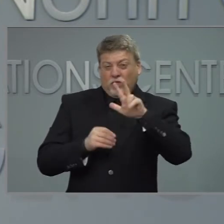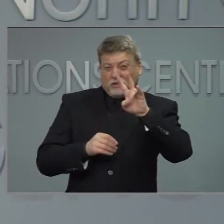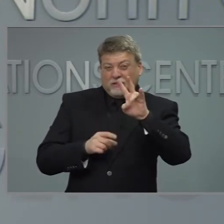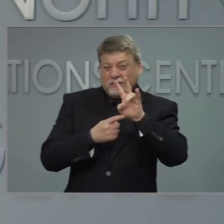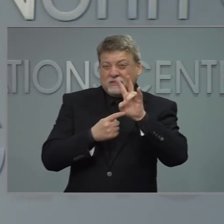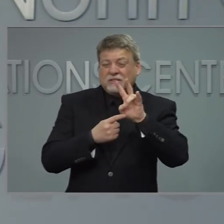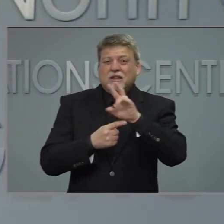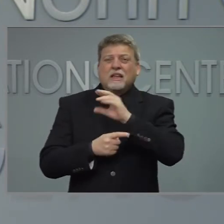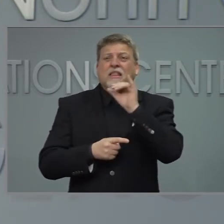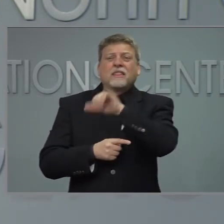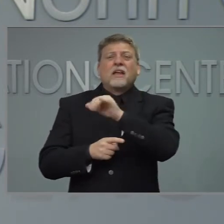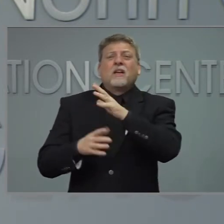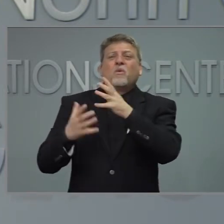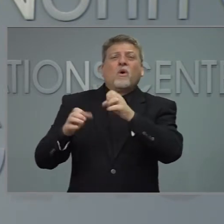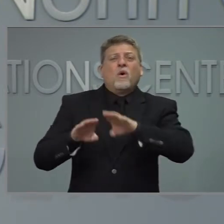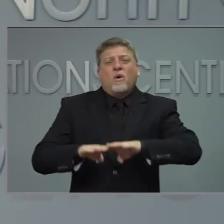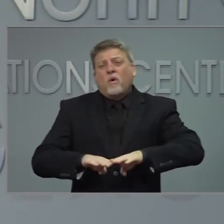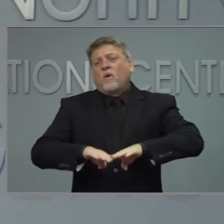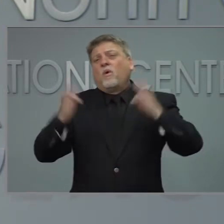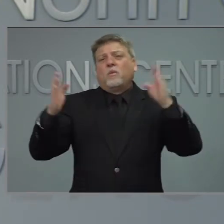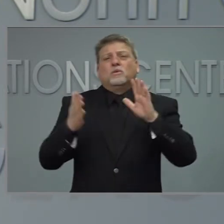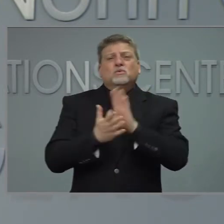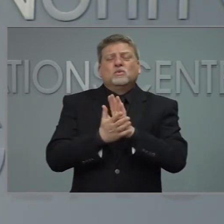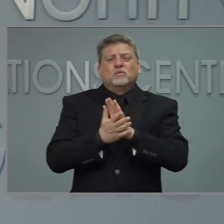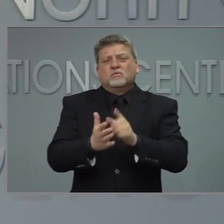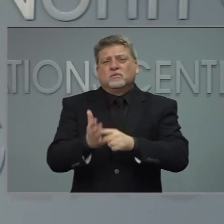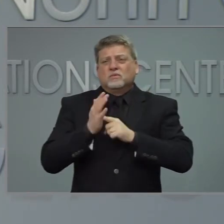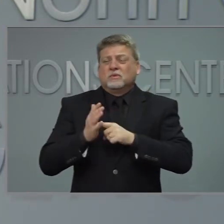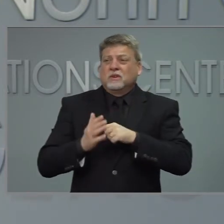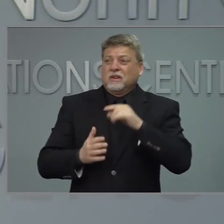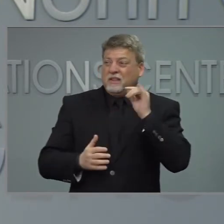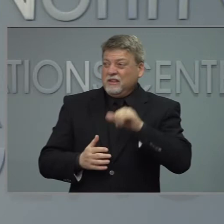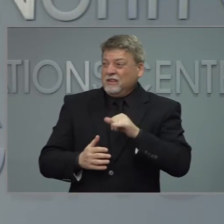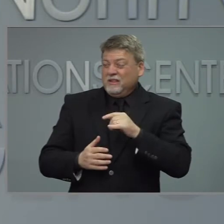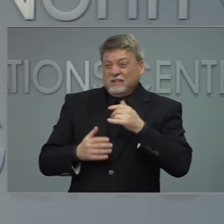Su de la propuesta de ley treinta y siete y tener la mayoría de las escuelas